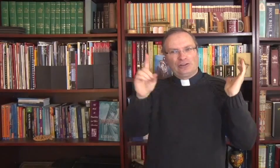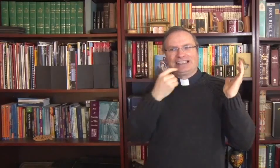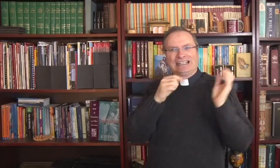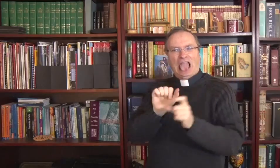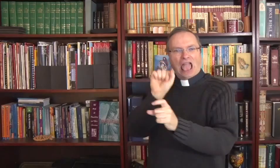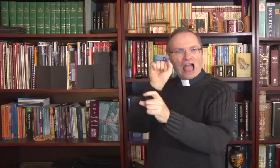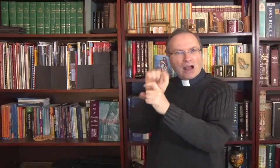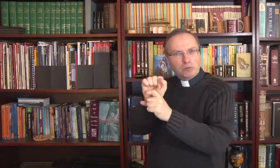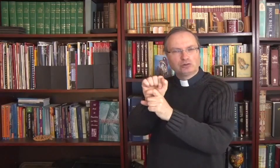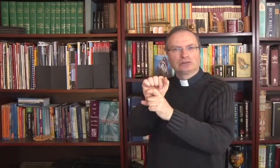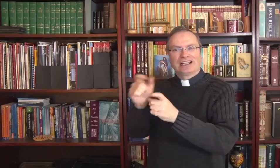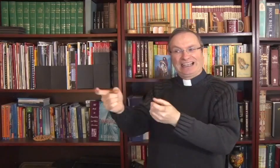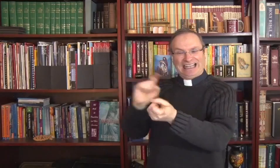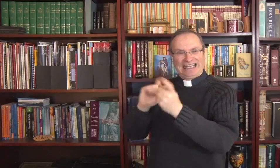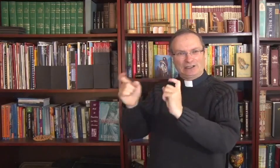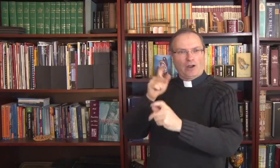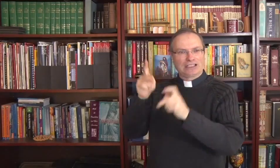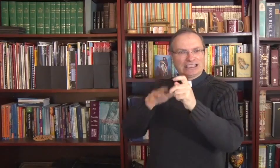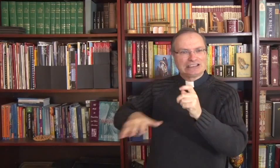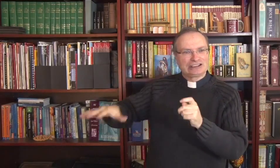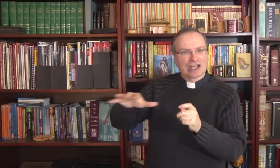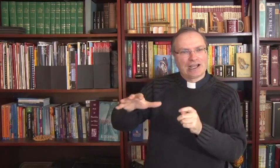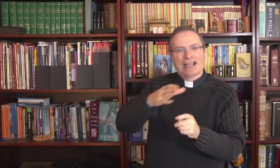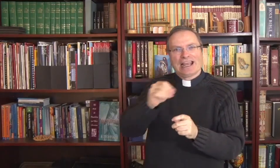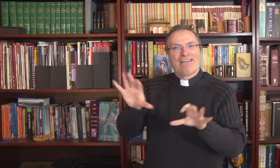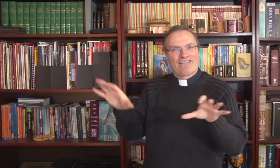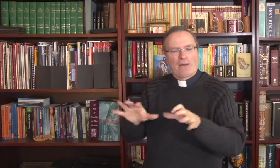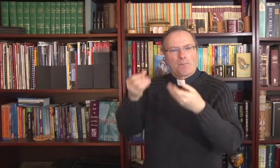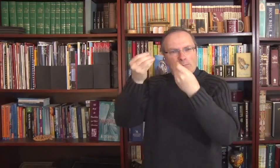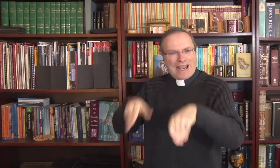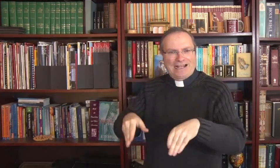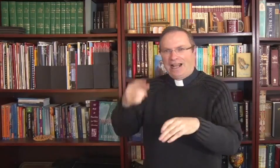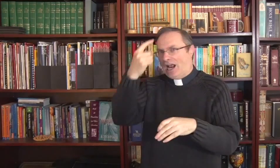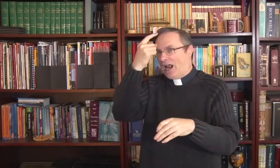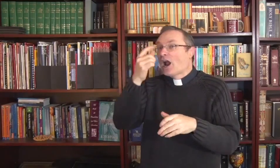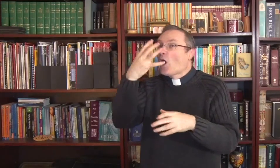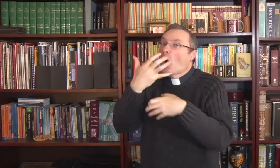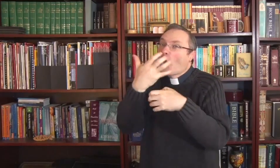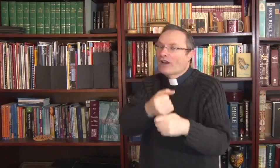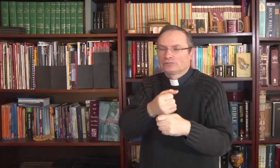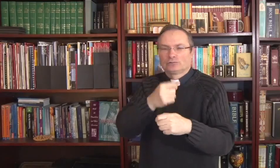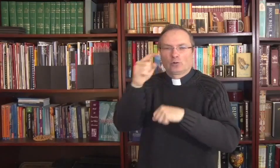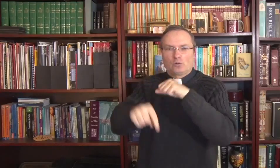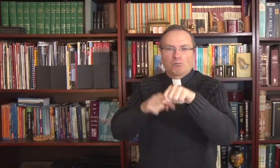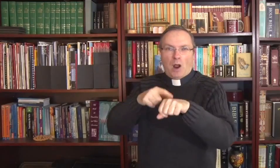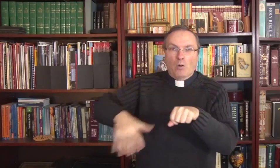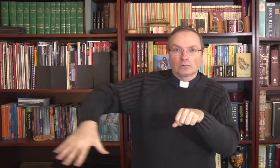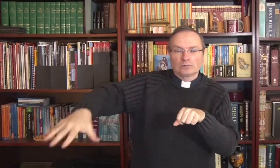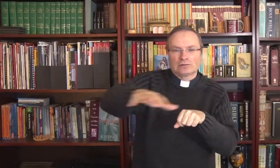qui abuse des dons des gens et qui fait perdre la confiance du monde